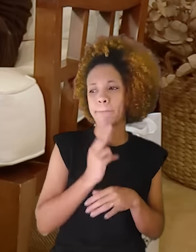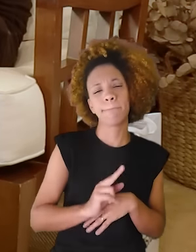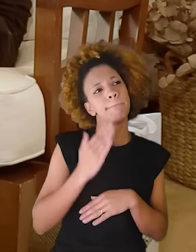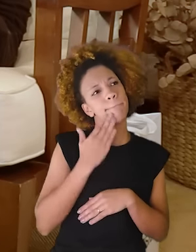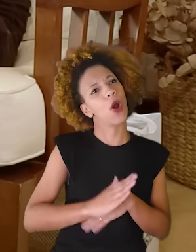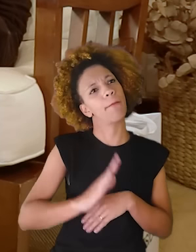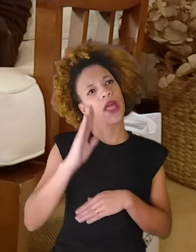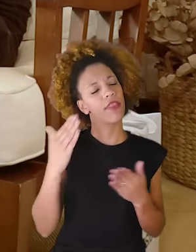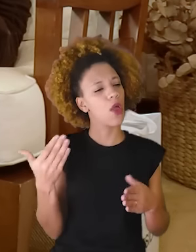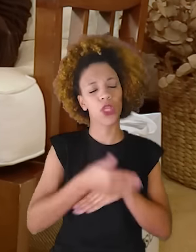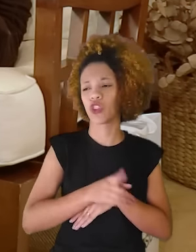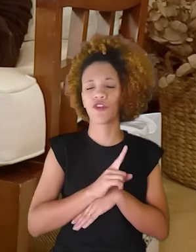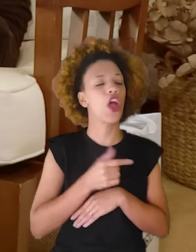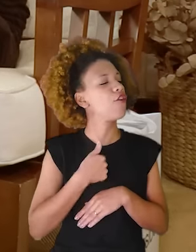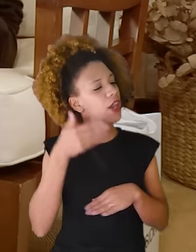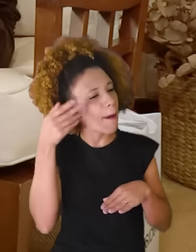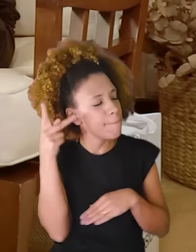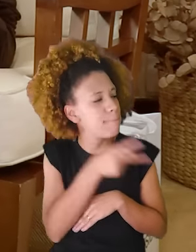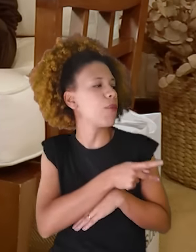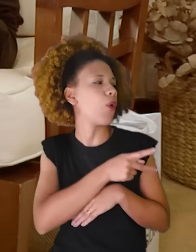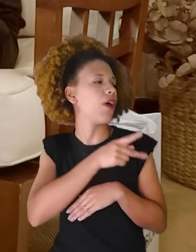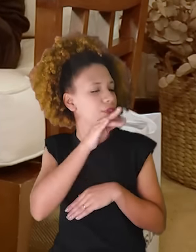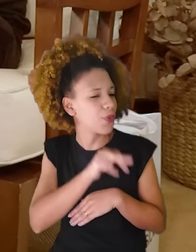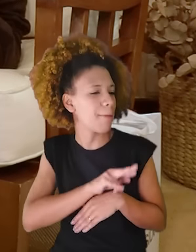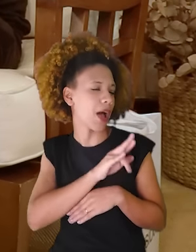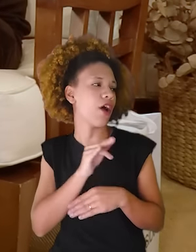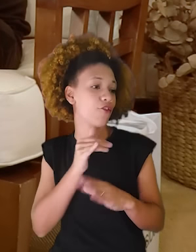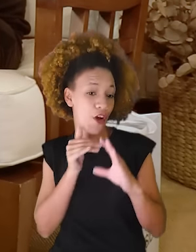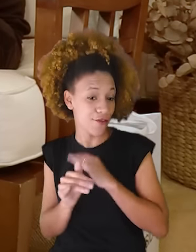que eu vou na [ __ ] do teu Barro eu vou mandar mensagem agora pro meu amig Caraca Man já vai dar